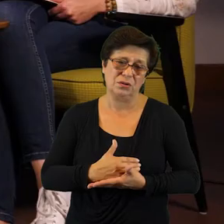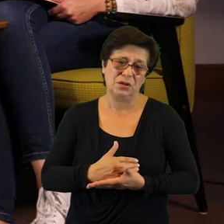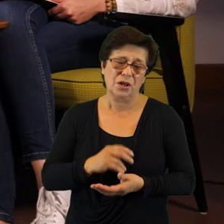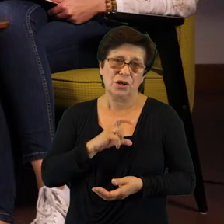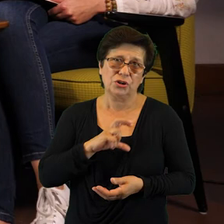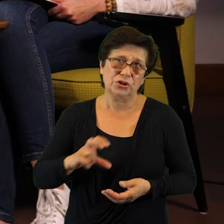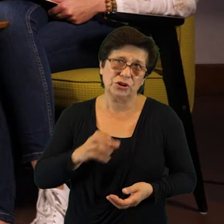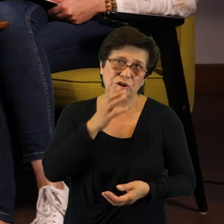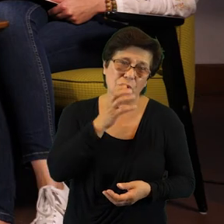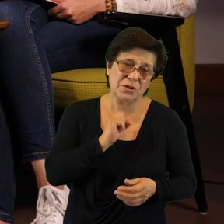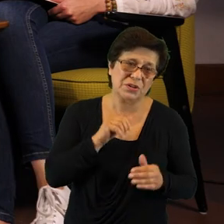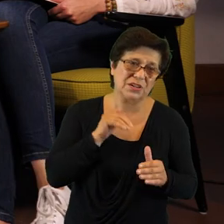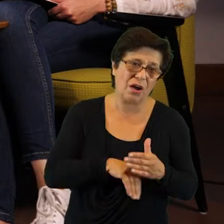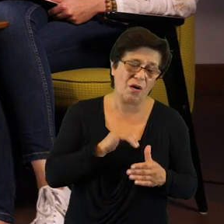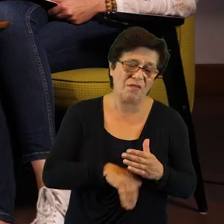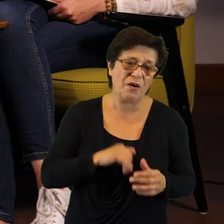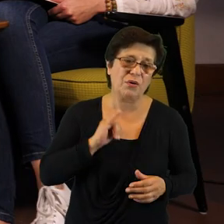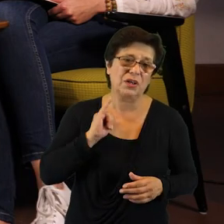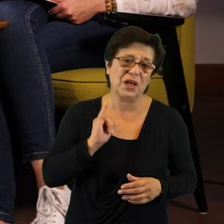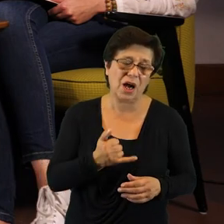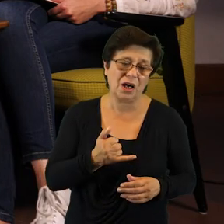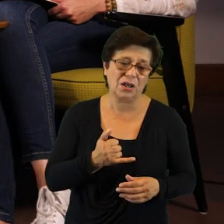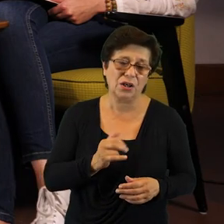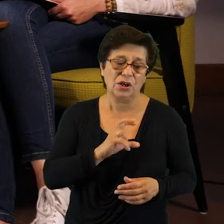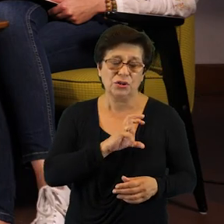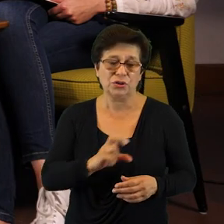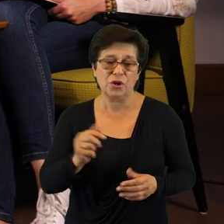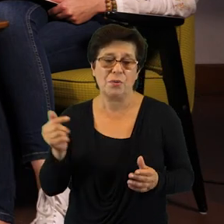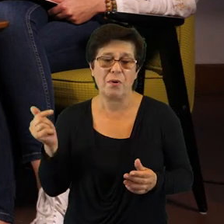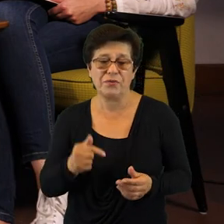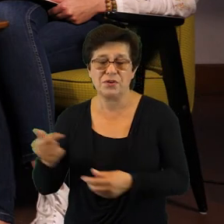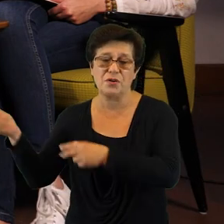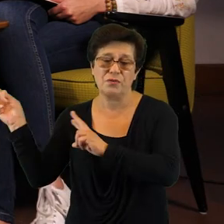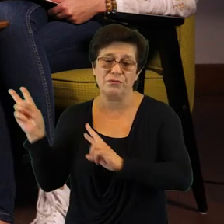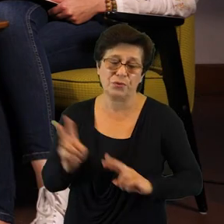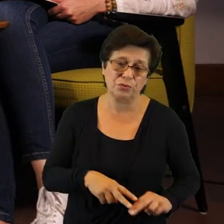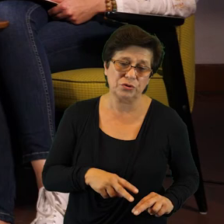Czy Słonimski opowiedział się za nową Polską z przekonaniem?